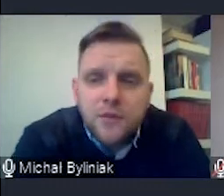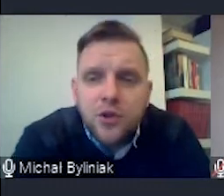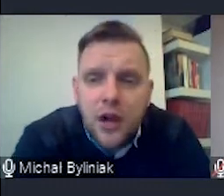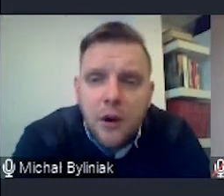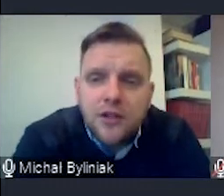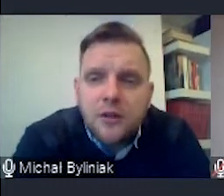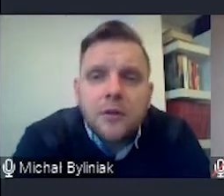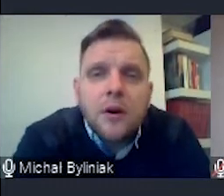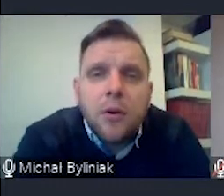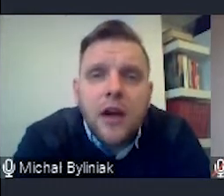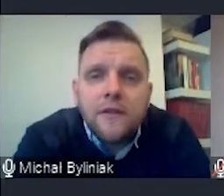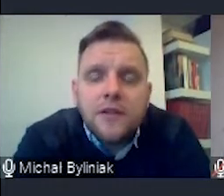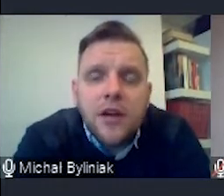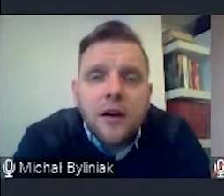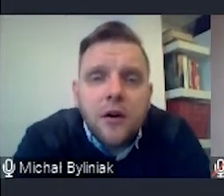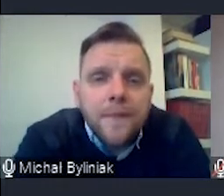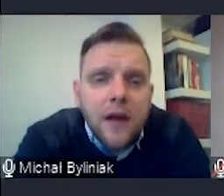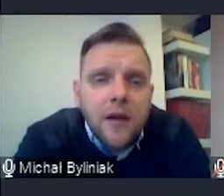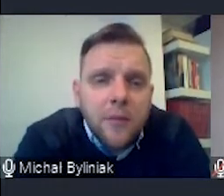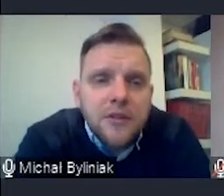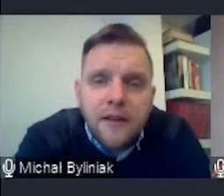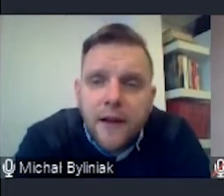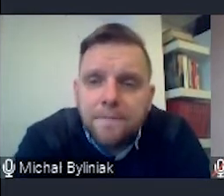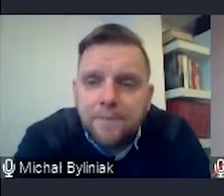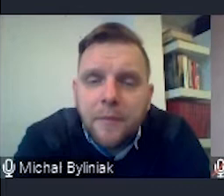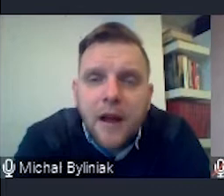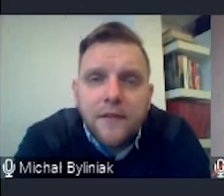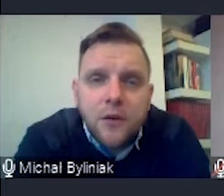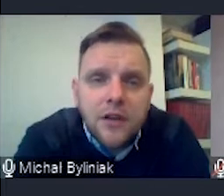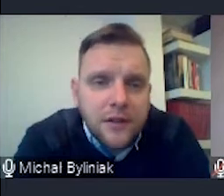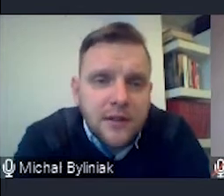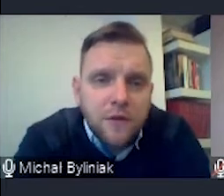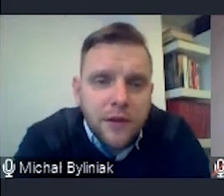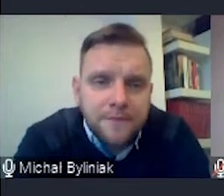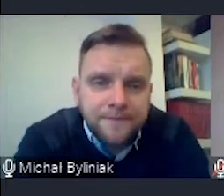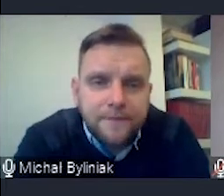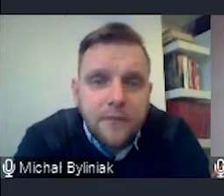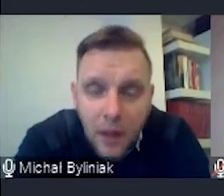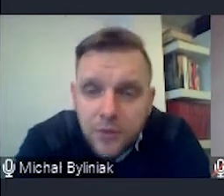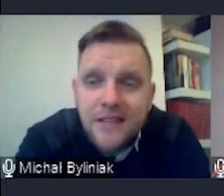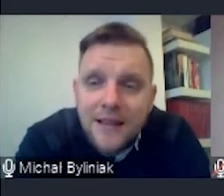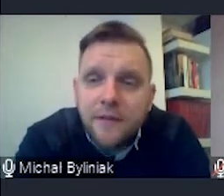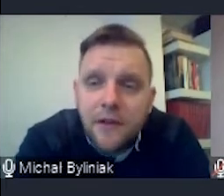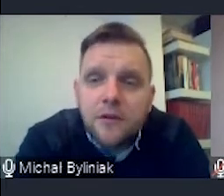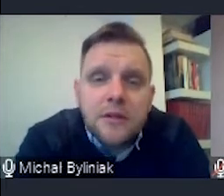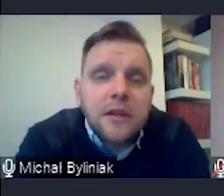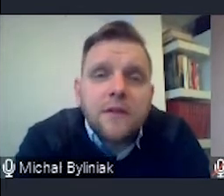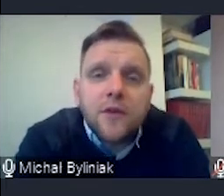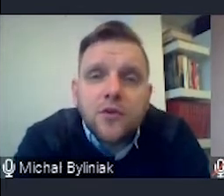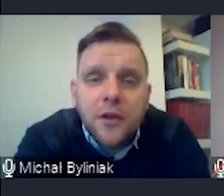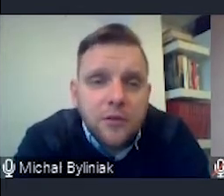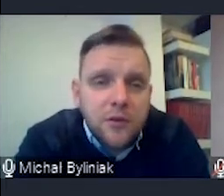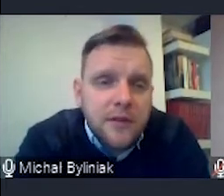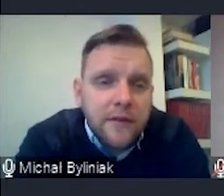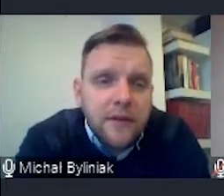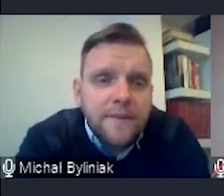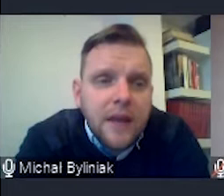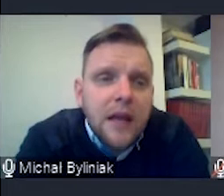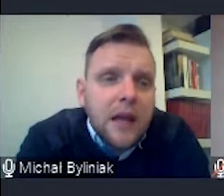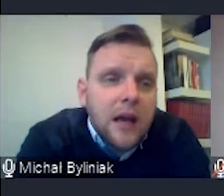Zatem musiała się pojawić jako podstawa prawna o udzielanie zamówień przez zamawiających w rozumieniu tej ustawy.